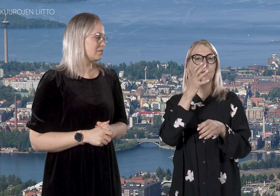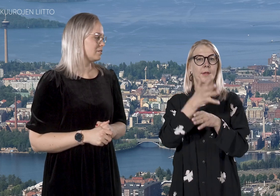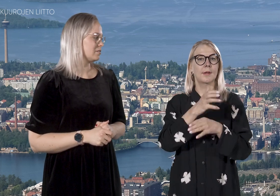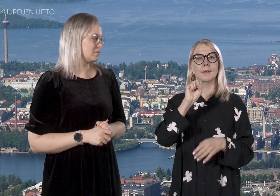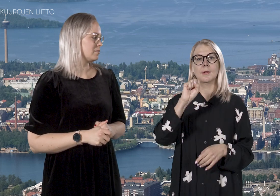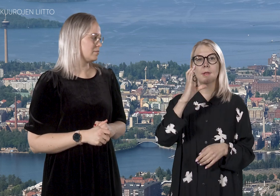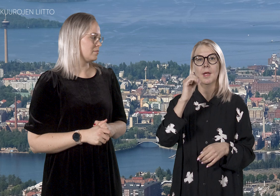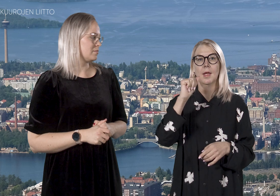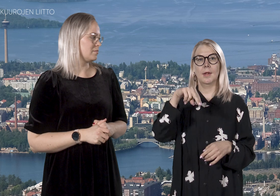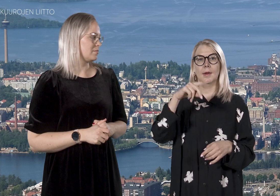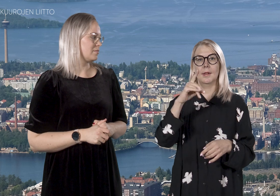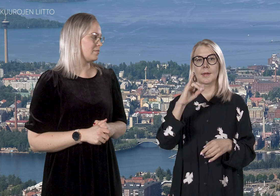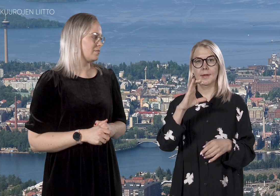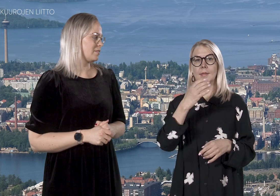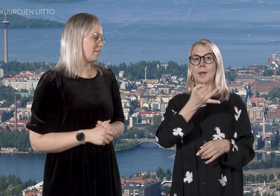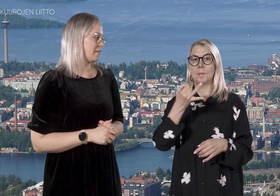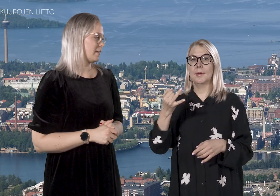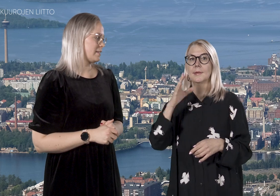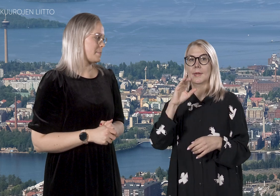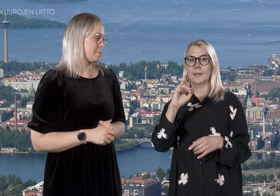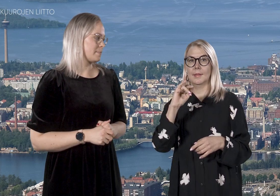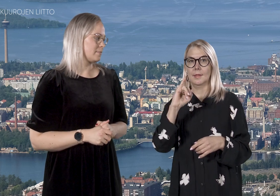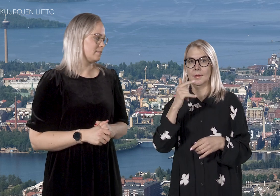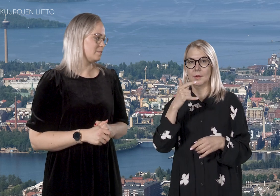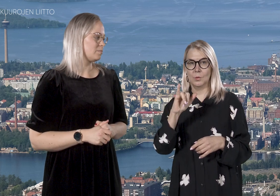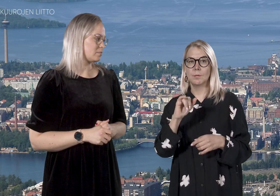Hotelli Scandic Tampere Citystä.